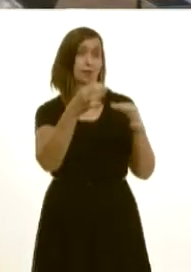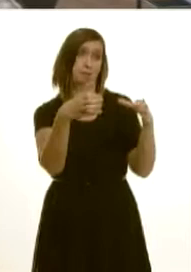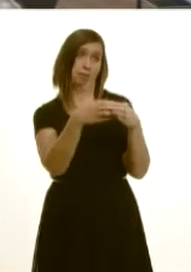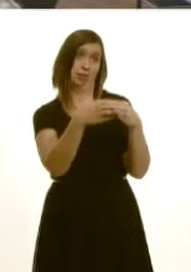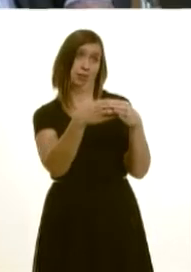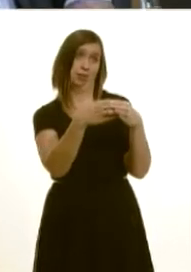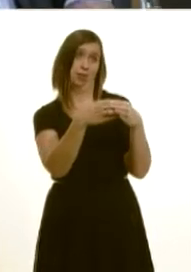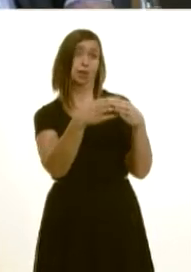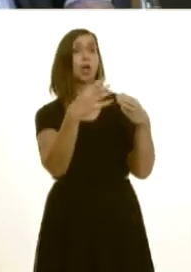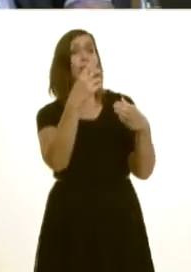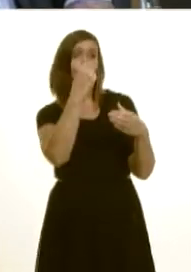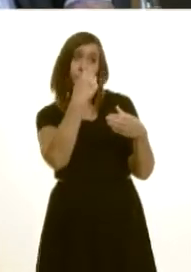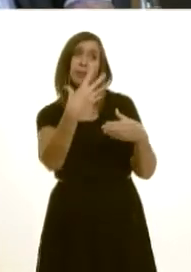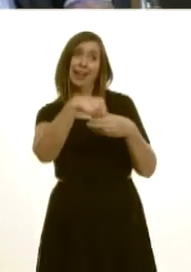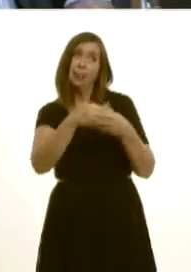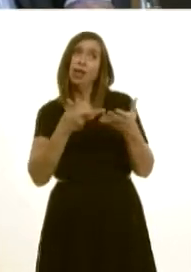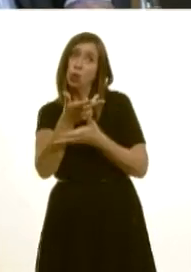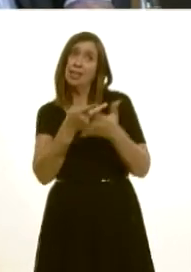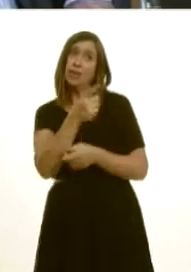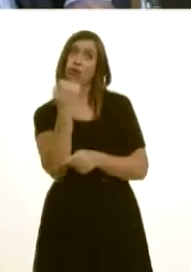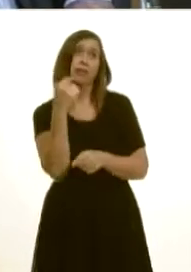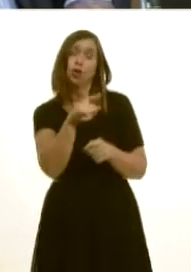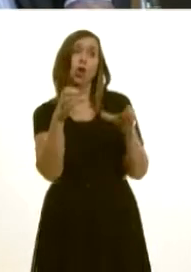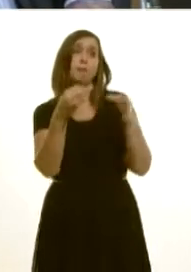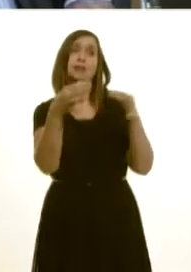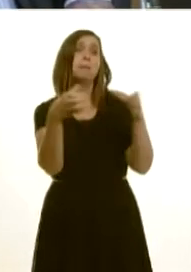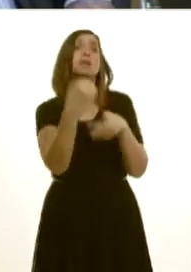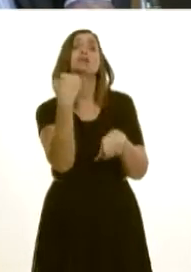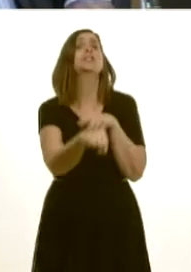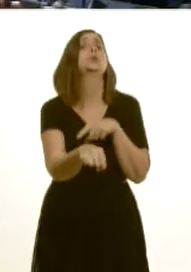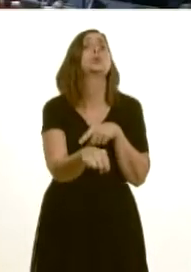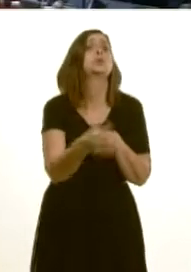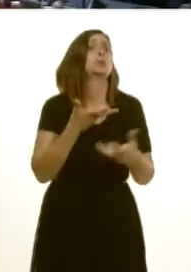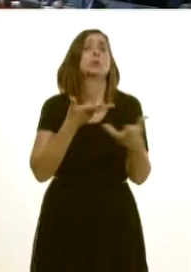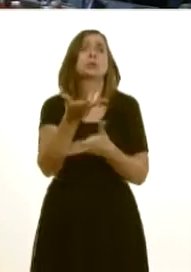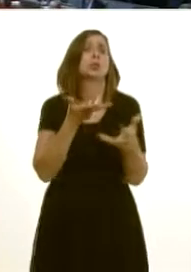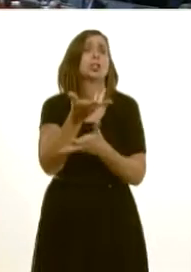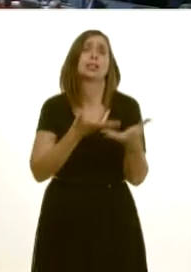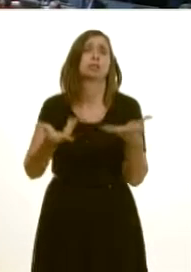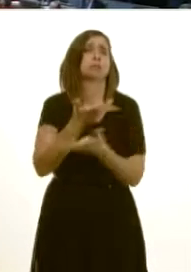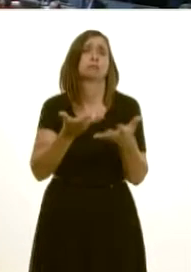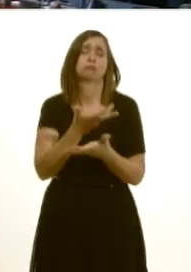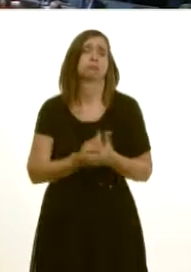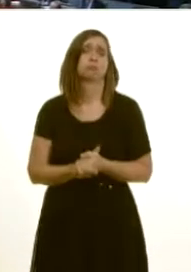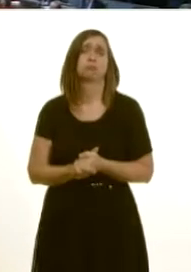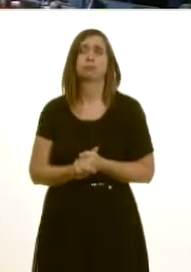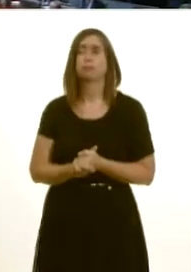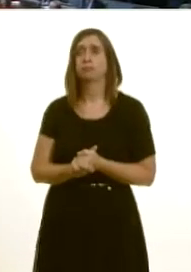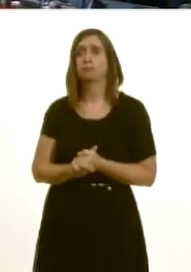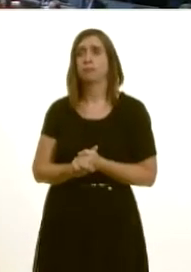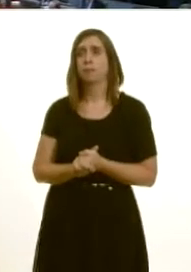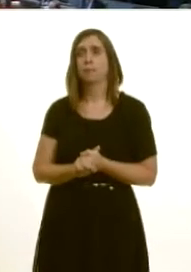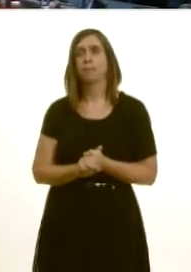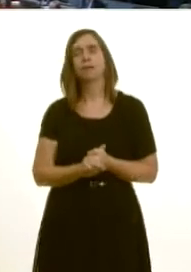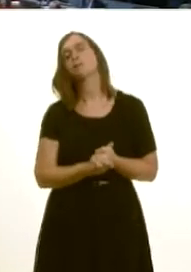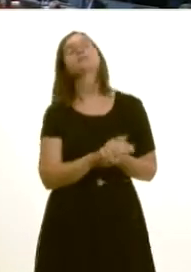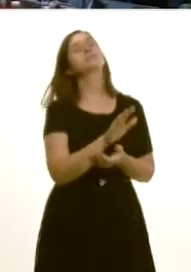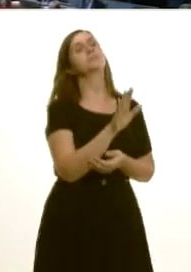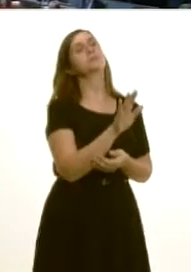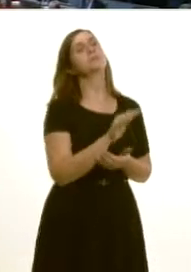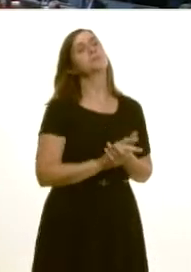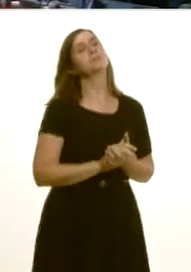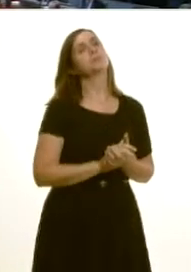gorfod cael eu gwneud. Dywedaf hyn wrth yr Aelod: roedd cyfle gan ei blaid ef i fod yn